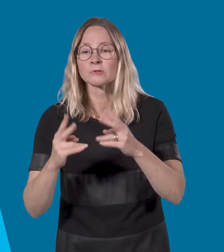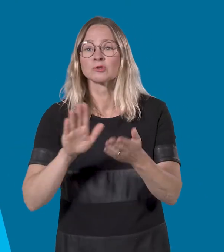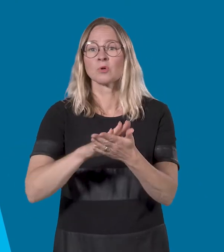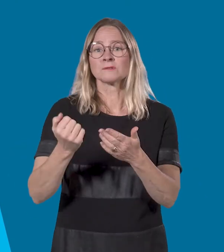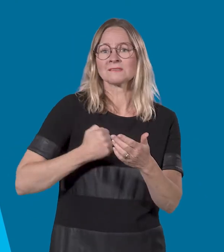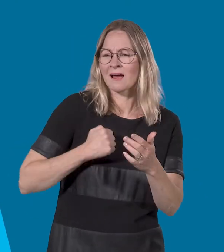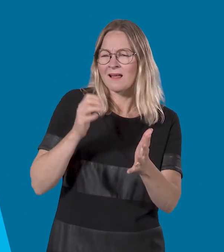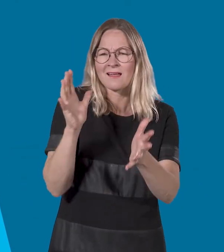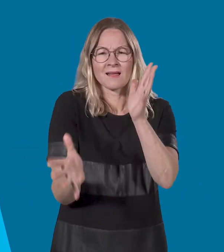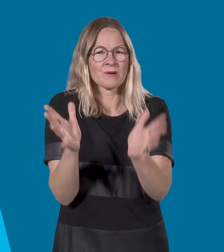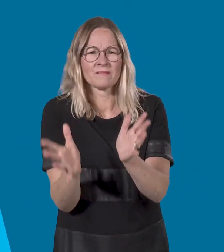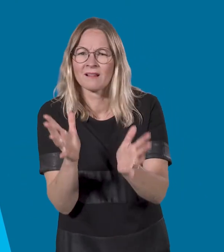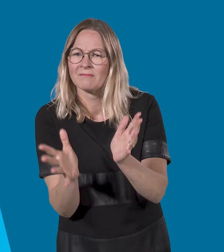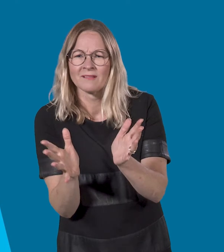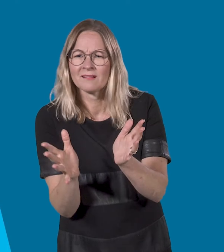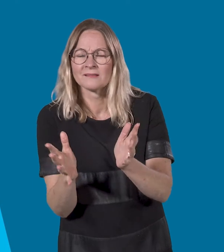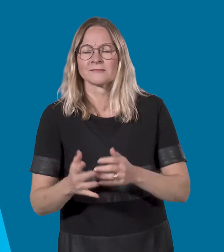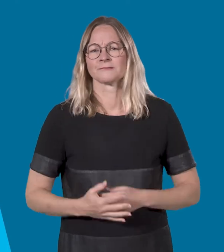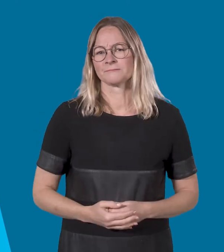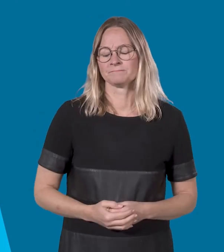ja tulkin saaminen epävarmaa.